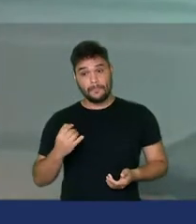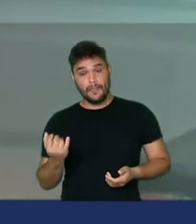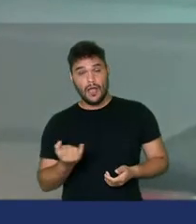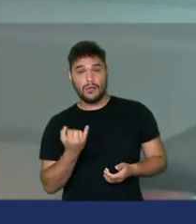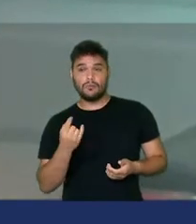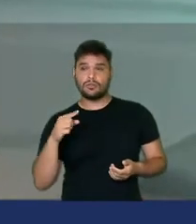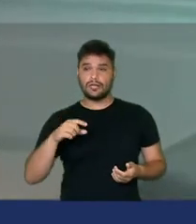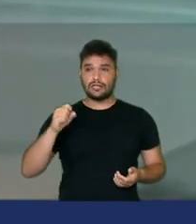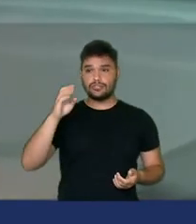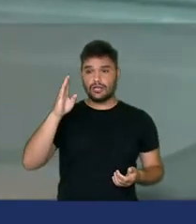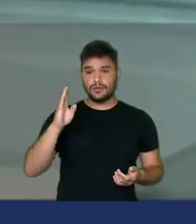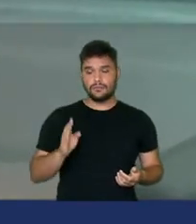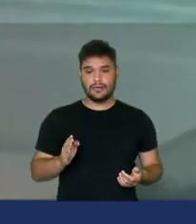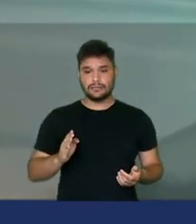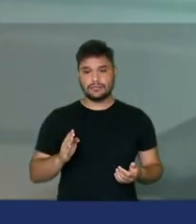CULTURA. É TÃO IMPORTANTE NESSE PAÍS DIVERSO, ESSE